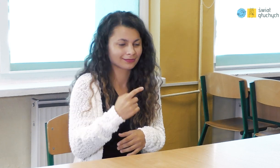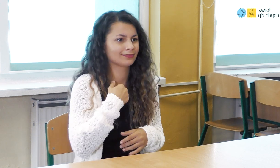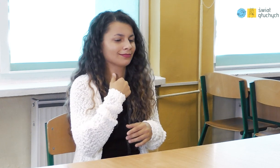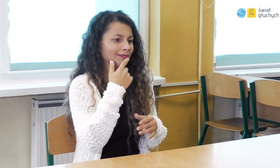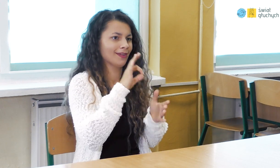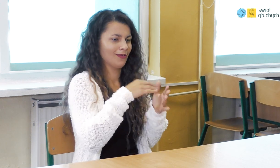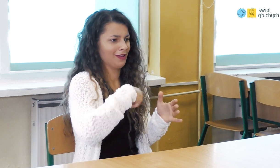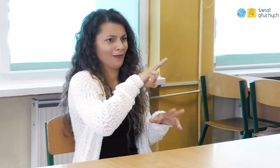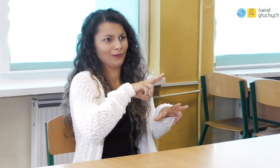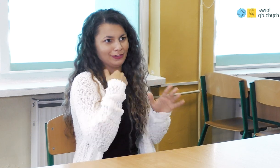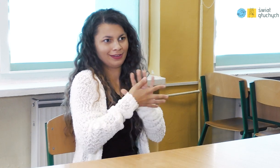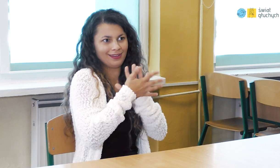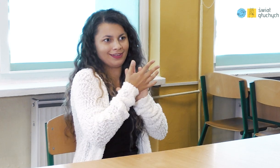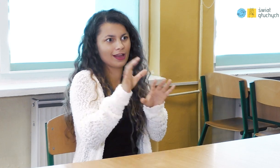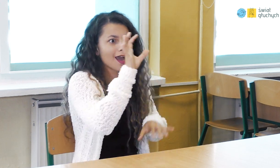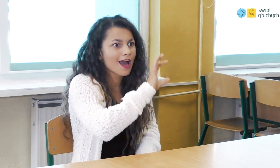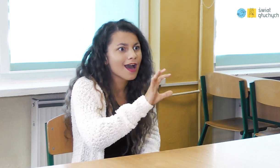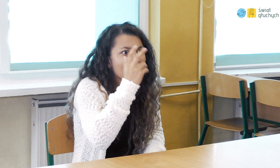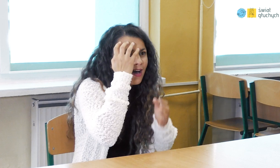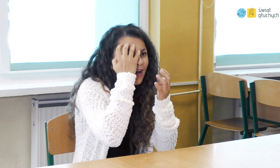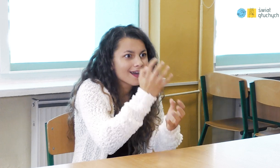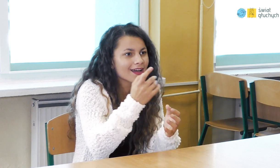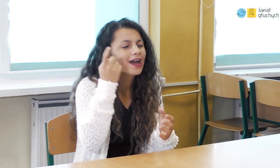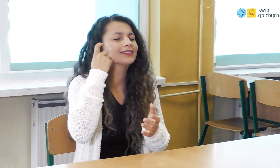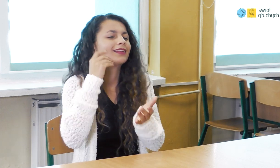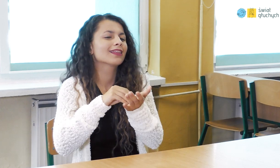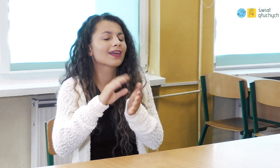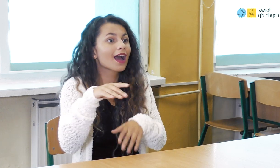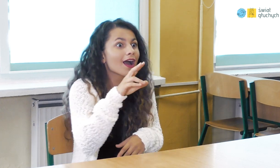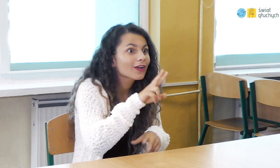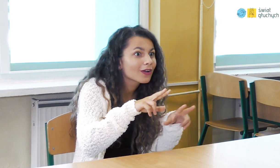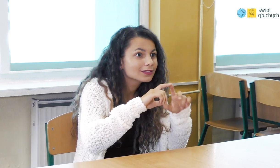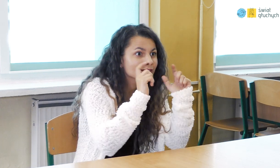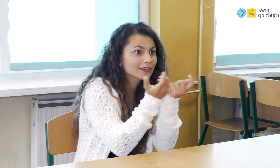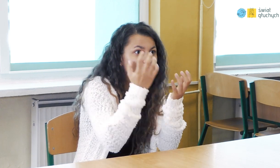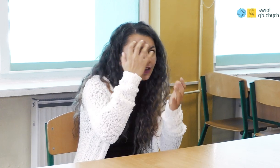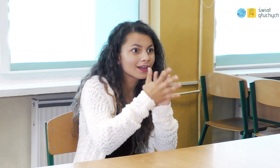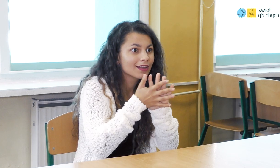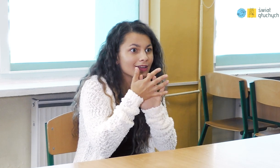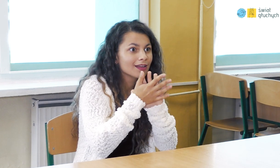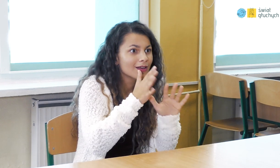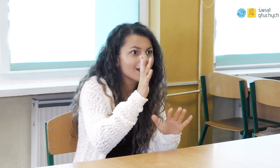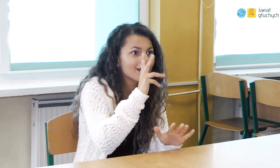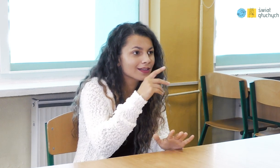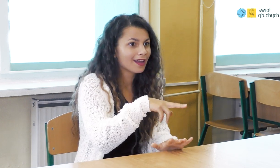Kiedy wszyscy w domu zaczęliśmy migać, to osoba była w szoku. Była przyzwyczajona do słyszących, ale nie widziała rodziny samych niesłyszących.